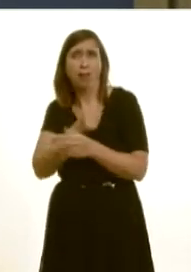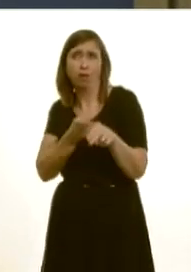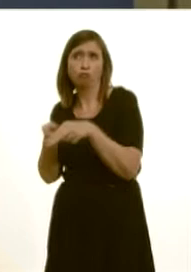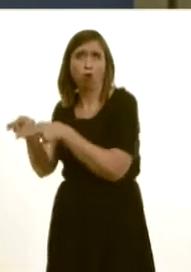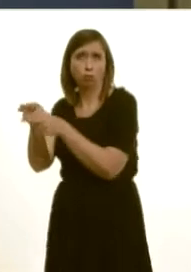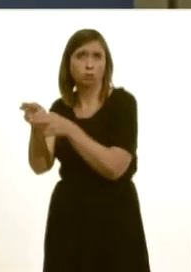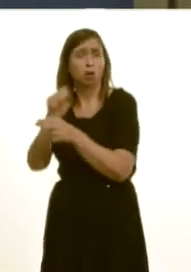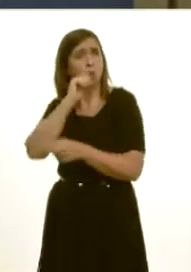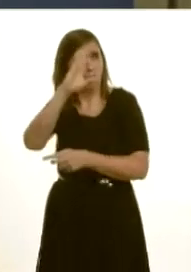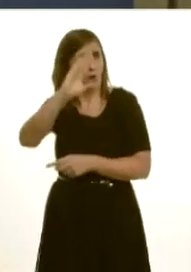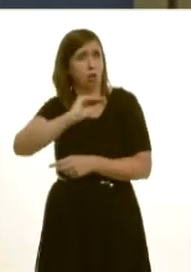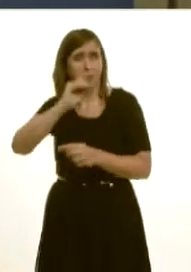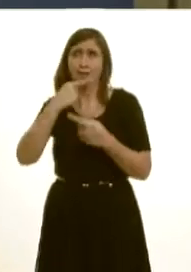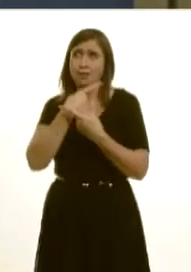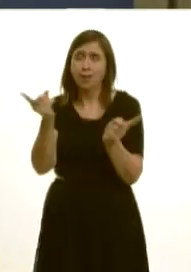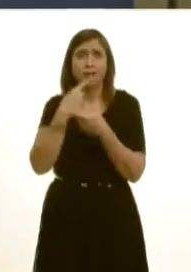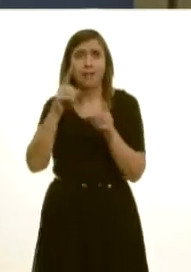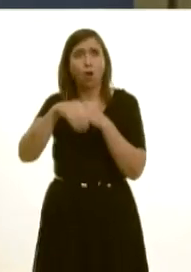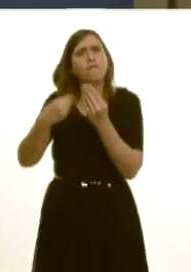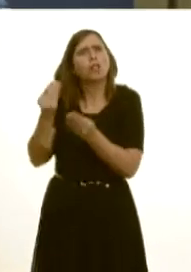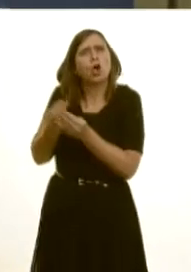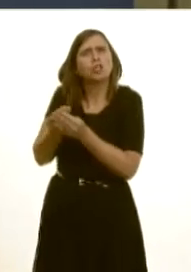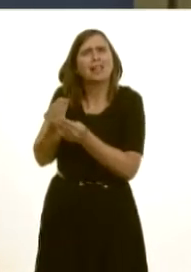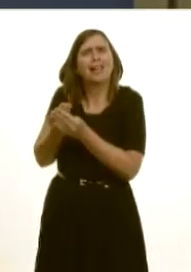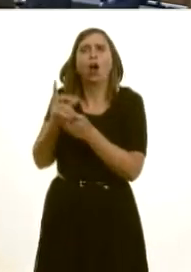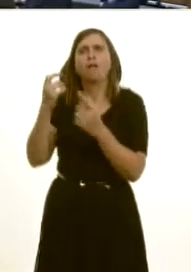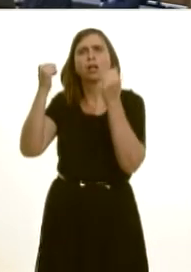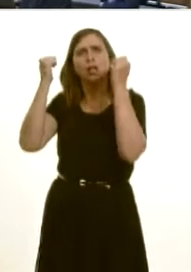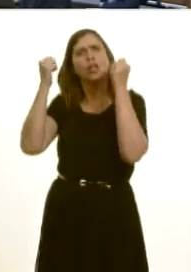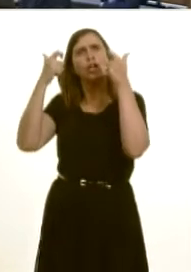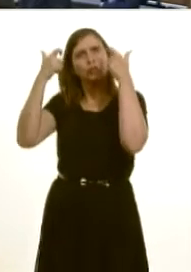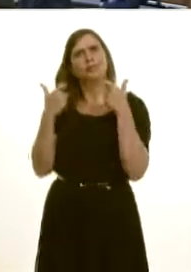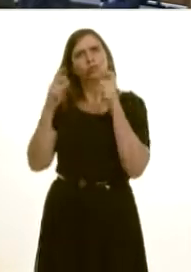du, gan gynnwys y gost o frwydro’r adolygiad barnwrol, a’r gwaith asesu amgylcheddol?